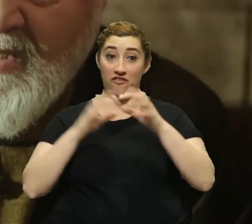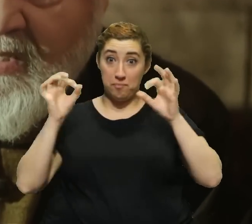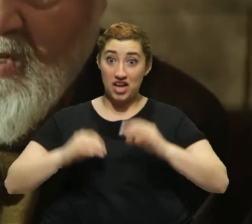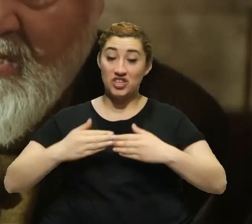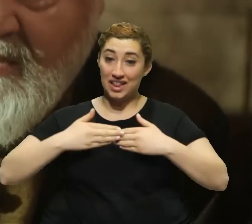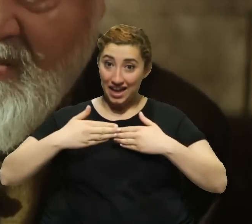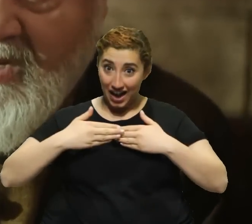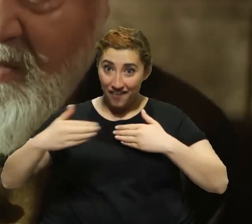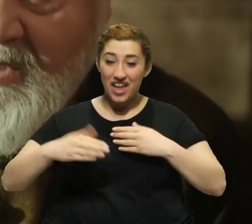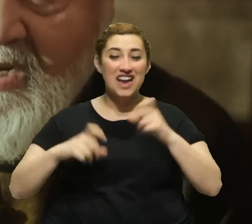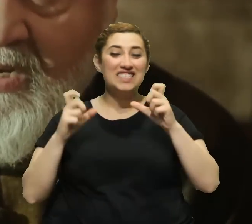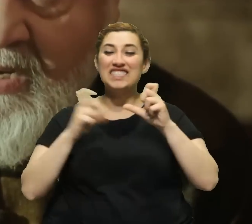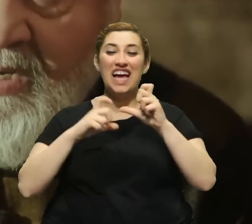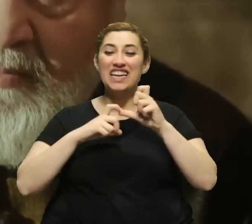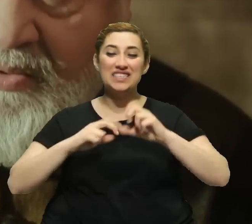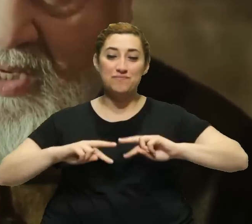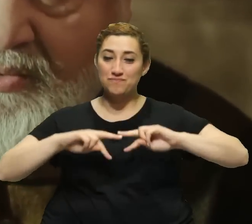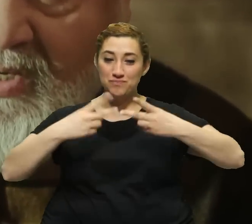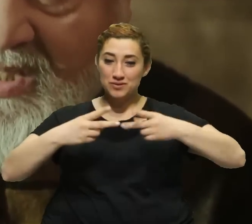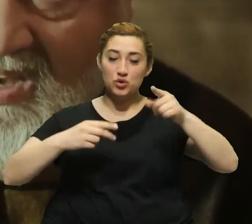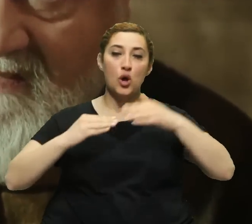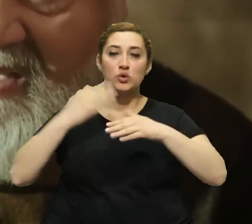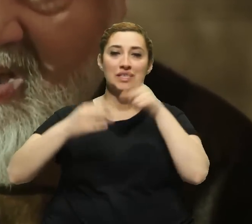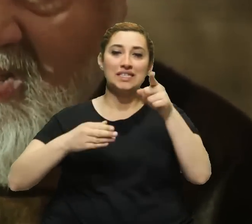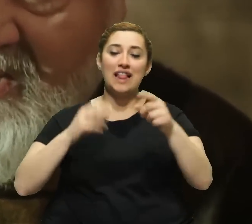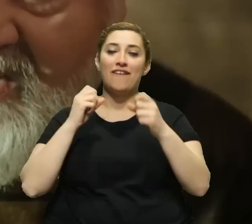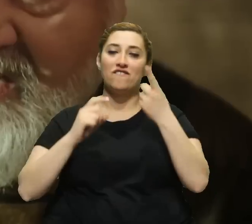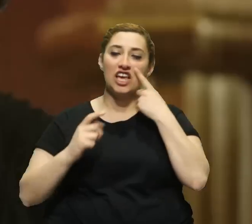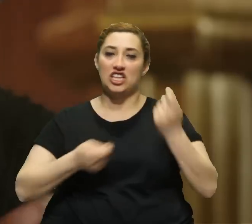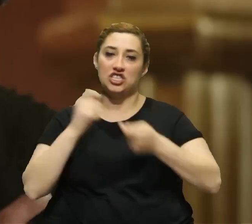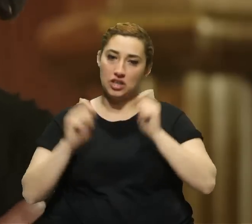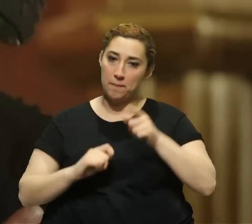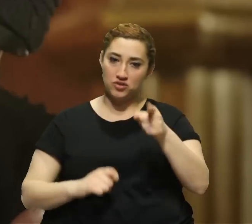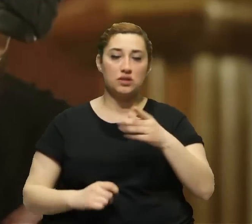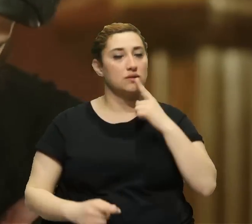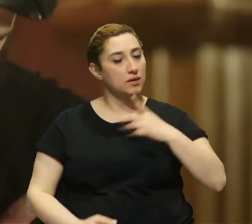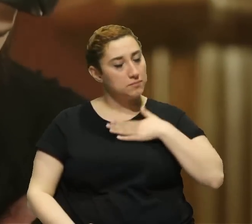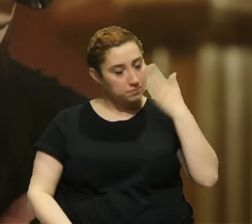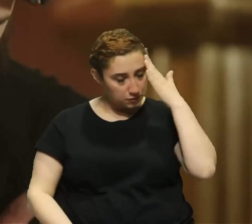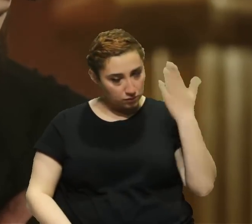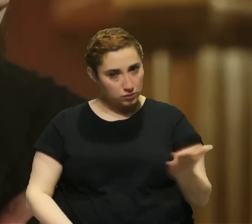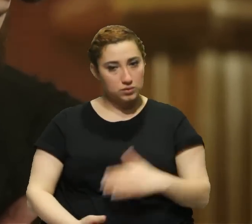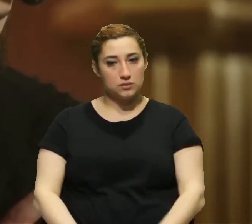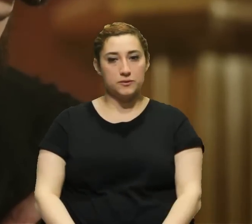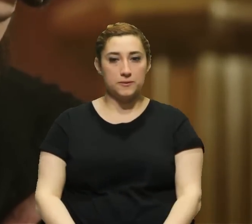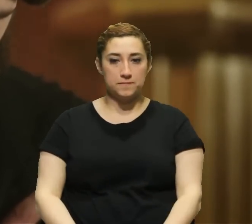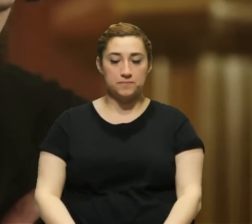...Sarı Ağa'nın makamına bundan sonra sen vekalet edesin. Emriniz başım üzerine Bey'im.